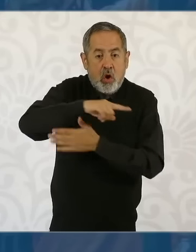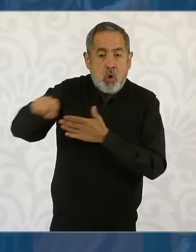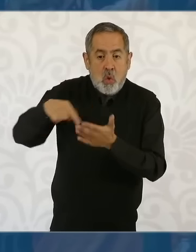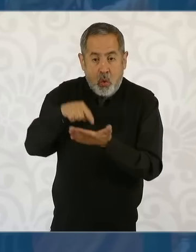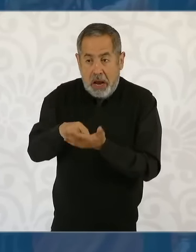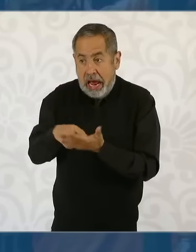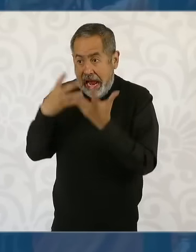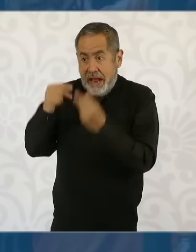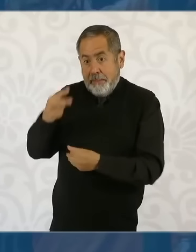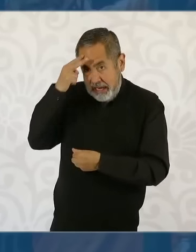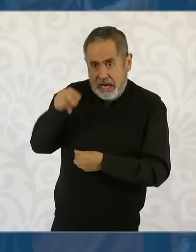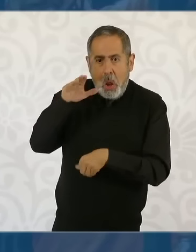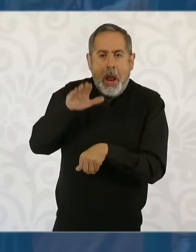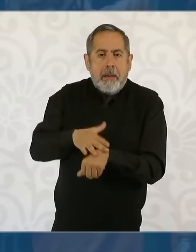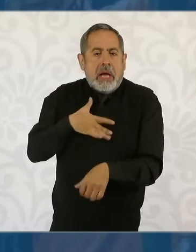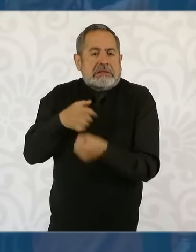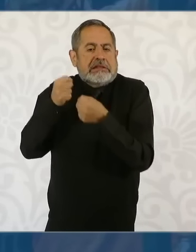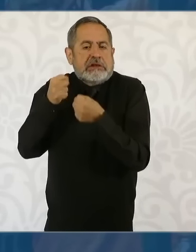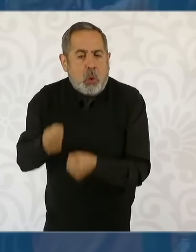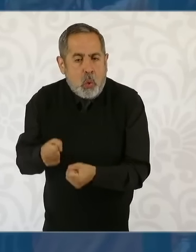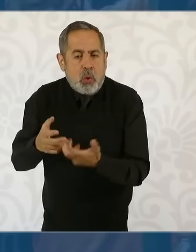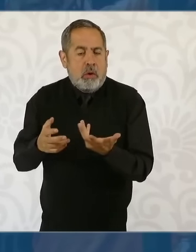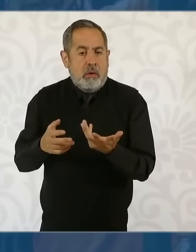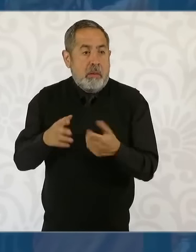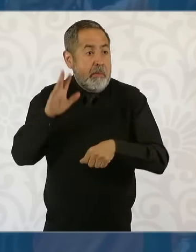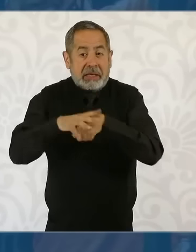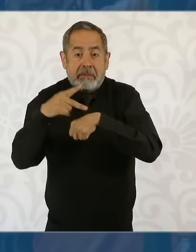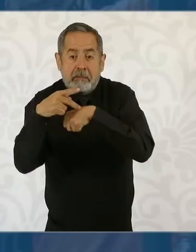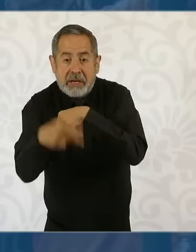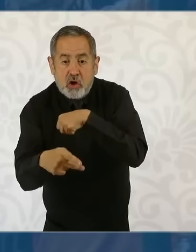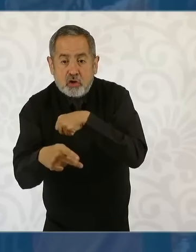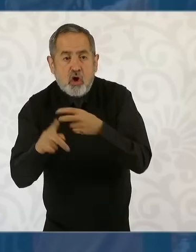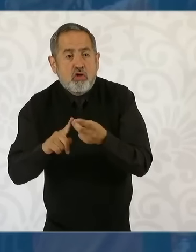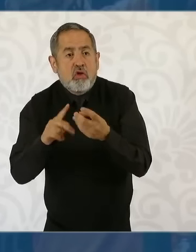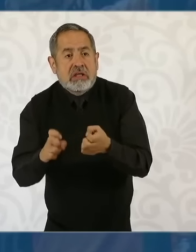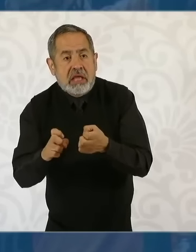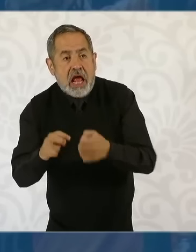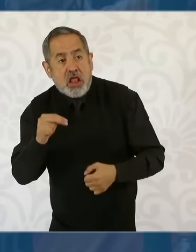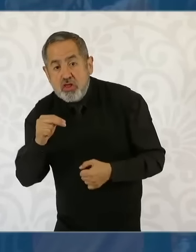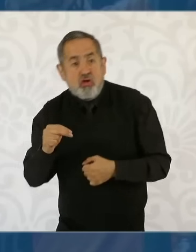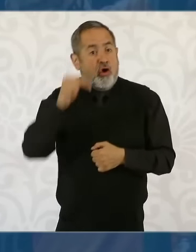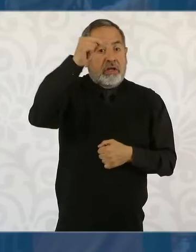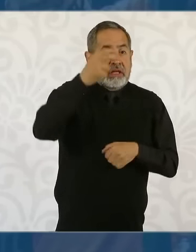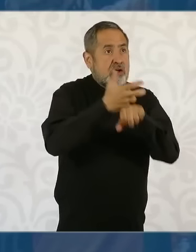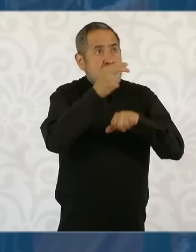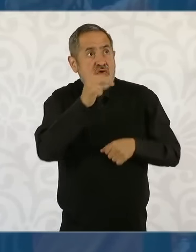estados unidos las ciudades más peligrosas están en el norte de estados unidos de hecho y aquí hay